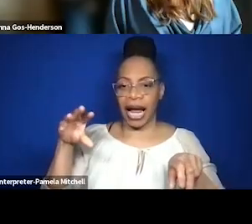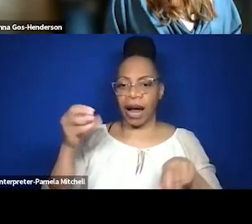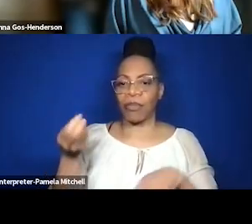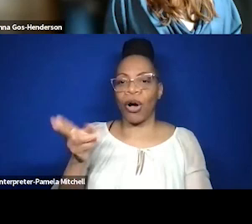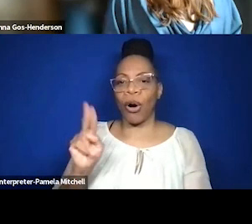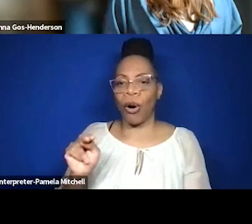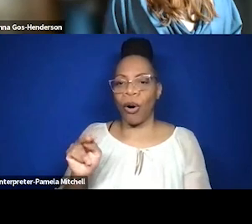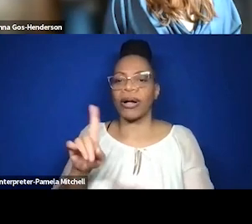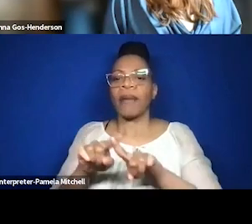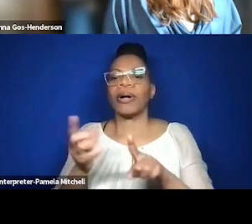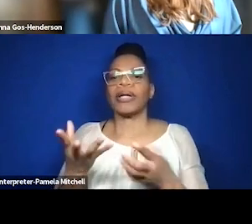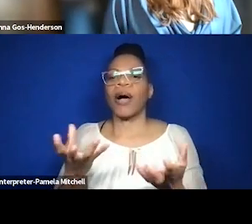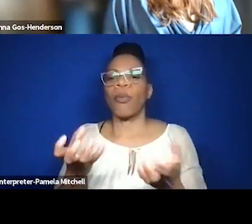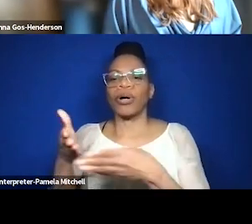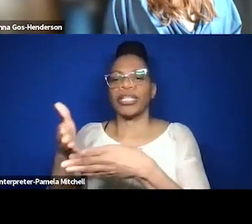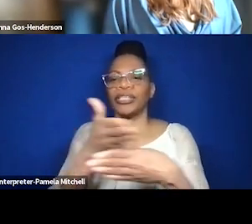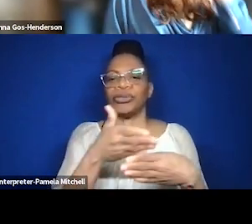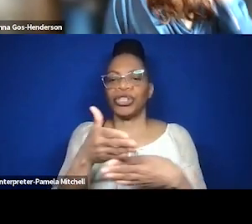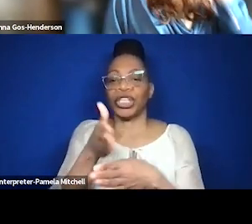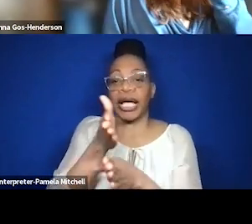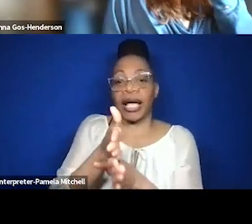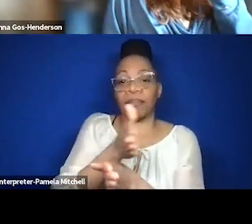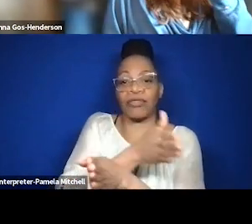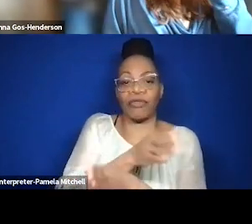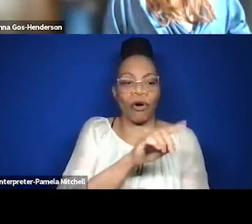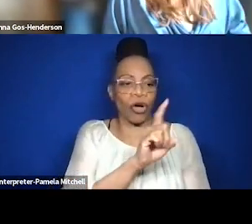Pero solo quería compartir algunos de los recursos